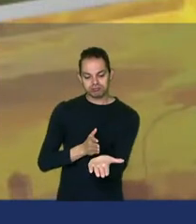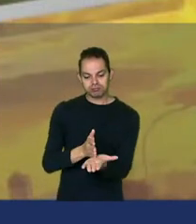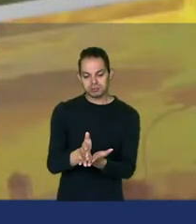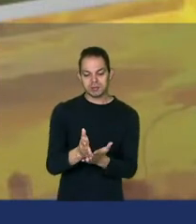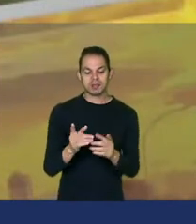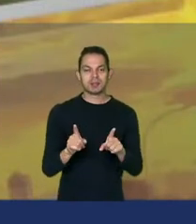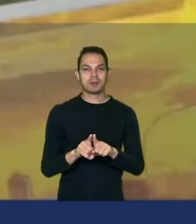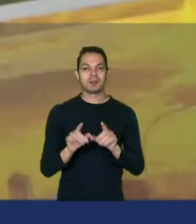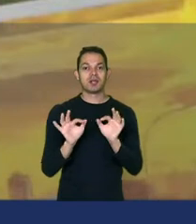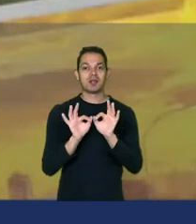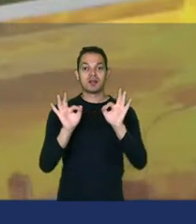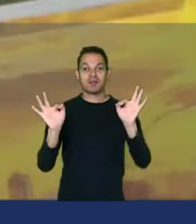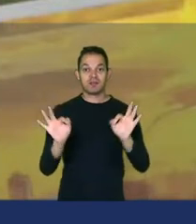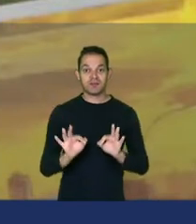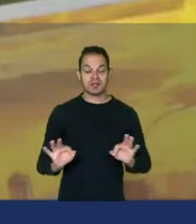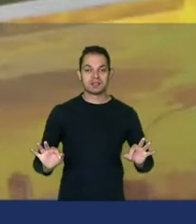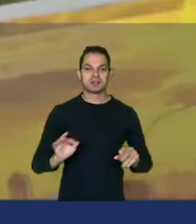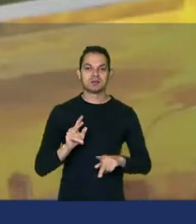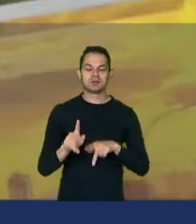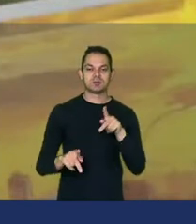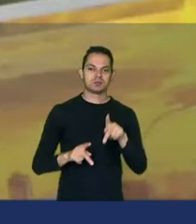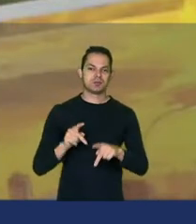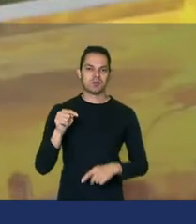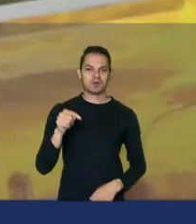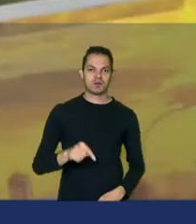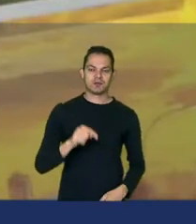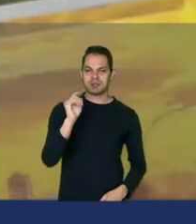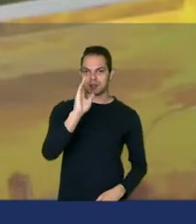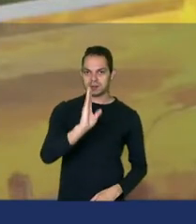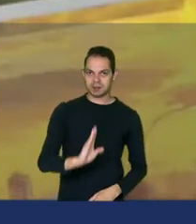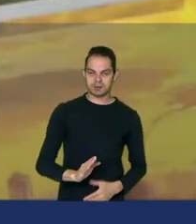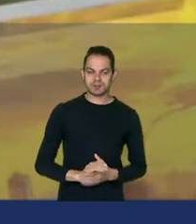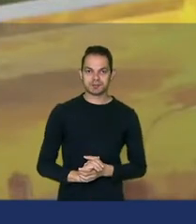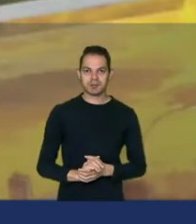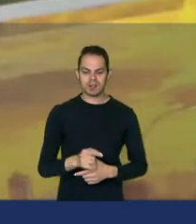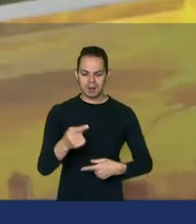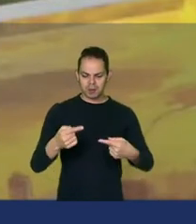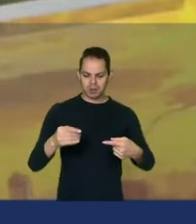INTEGRIDADE E FELICIDADE DO POVO BRASILEIRO. A VIOLÊNCIA POLÍTICA É UMA DAS FORMAS